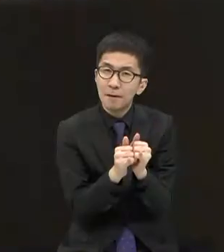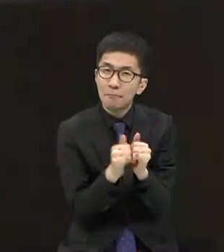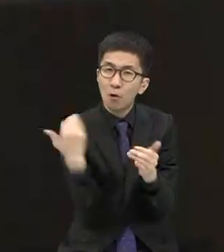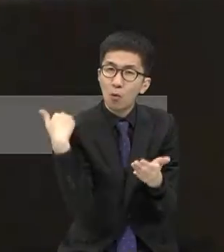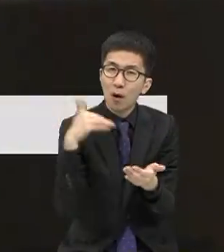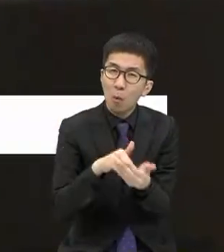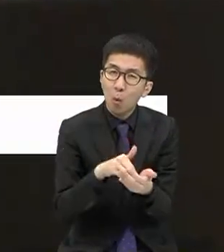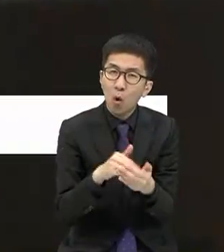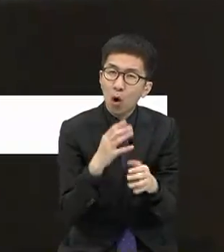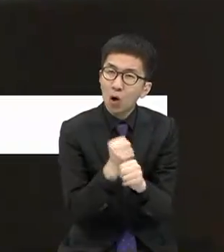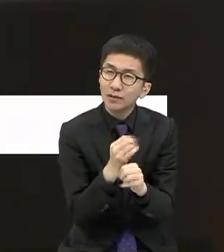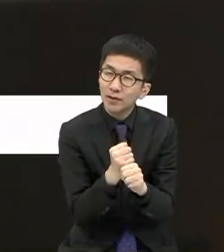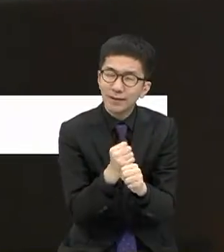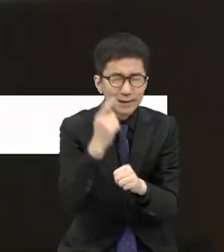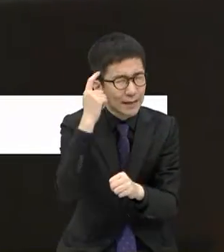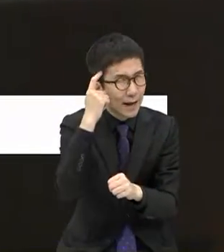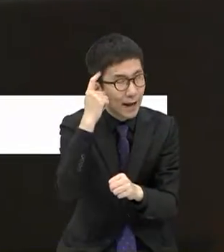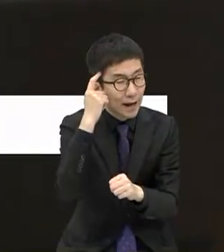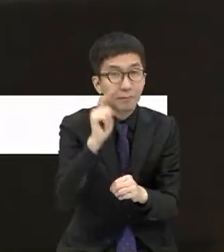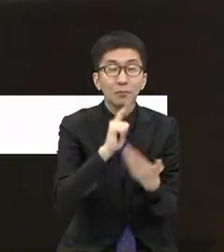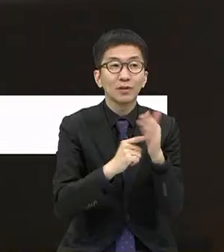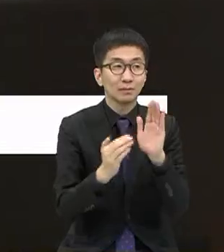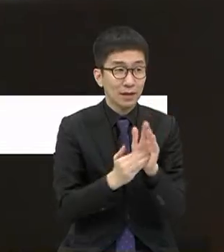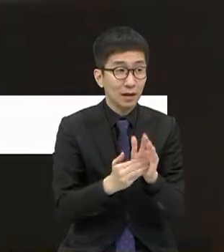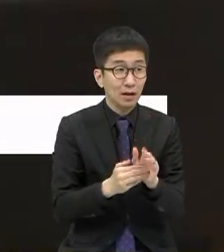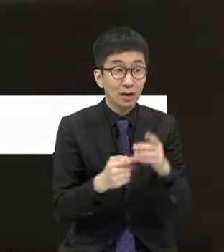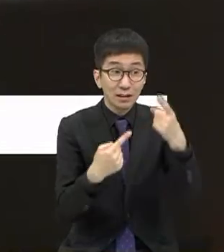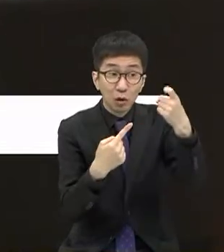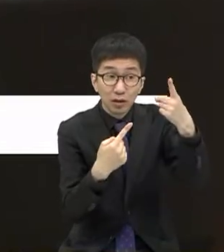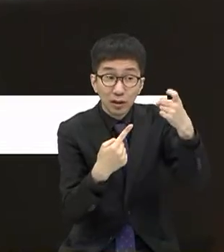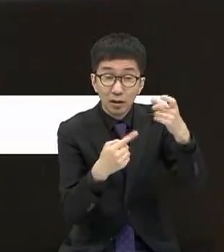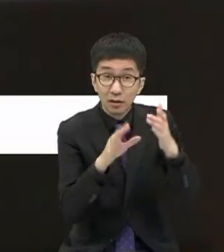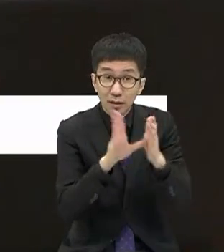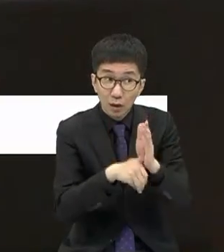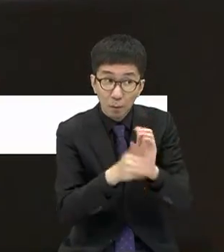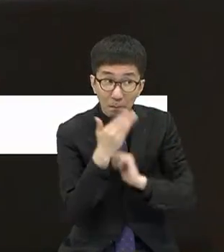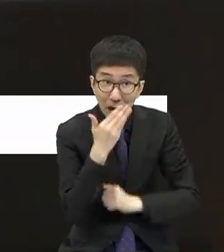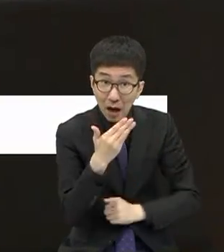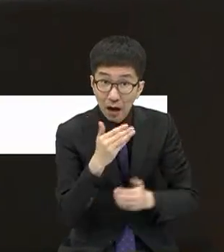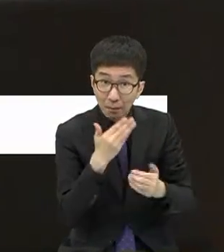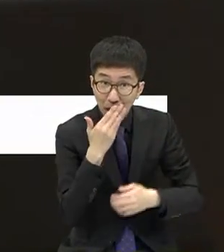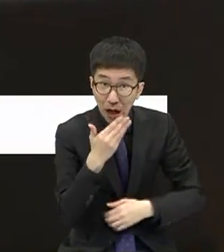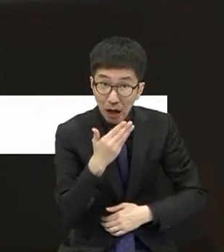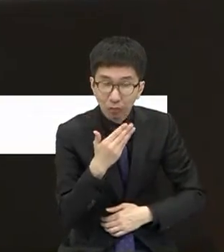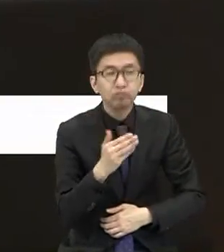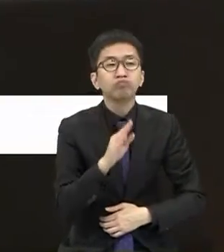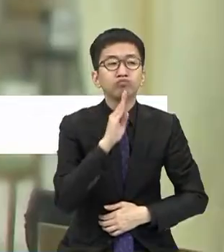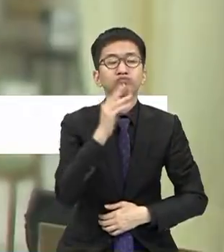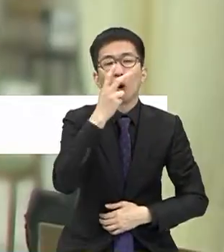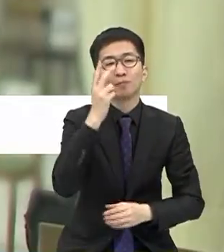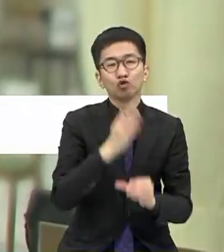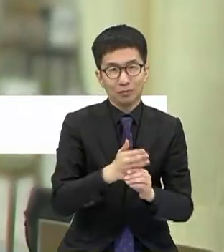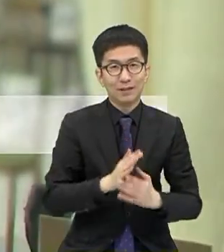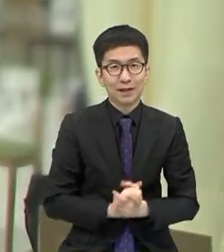11월 1일부터 단계적 일상 회복 진행 가능성도 검토하고 계시나요? 짧게 답변주세요. 네, 검토하고 있습니다.